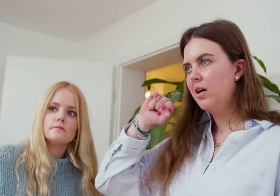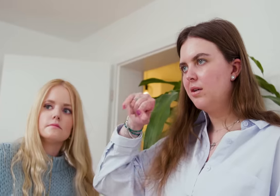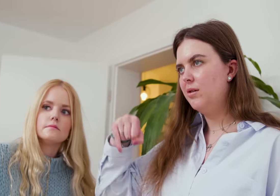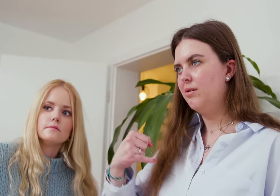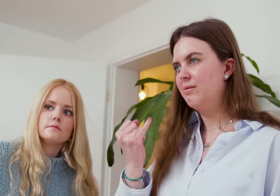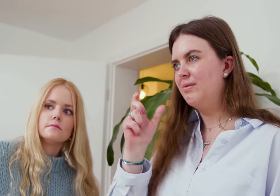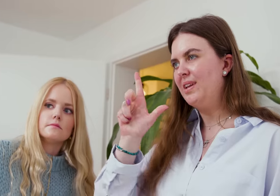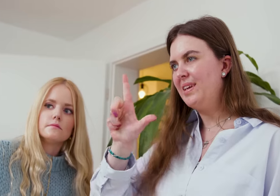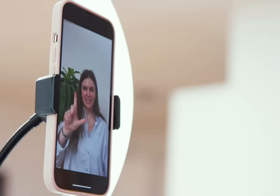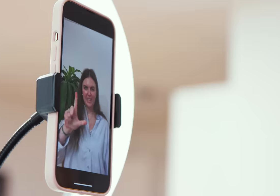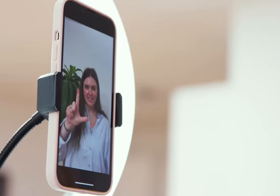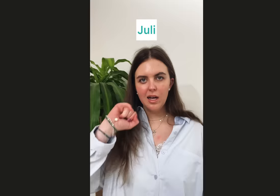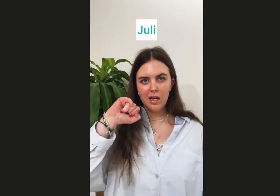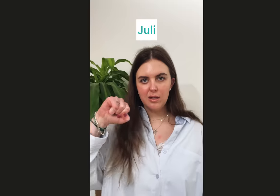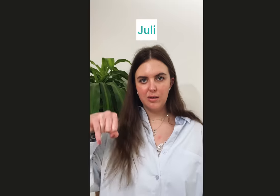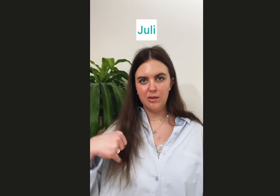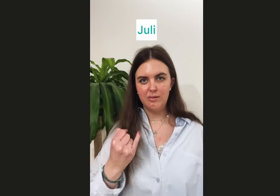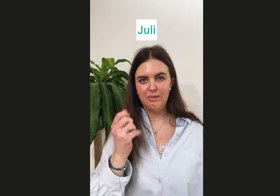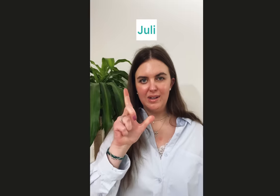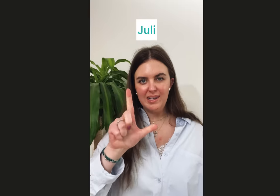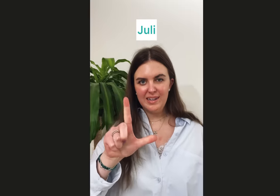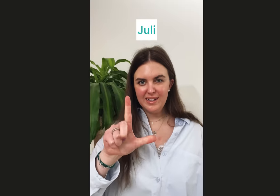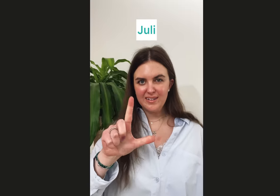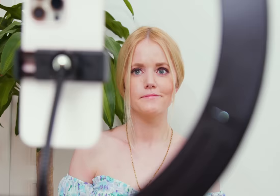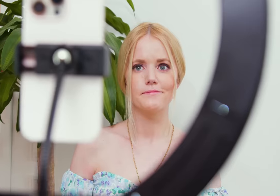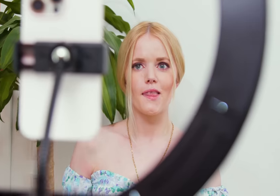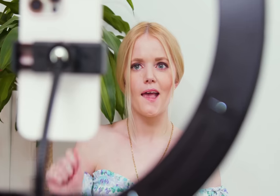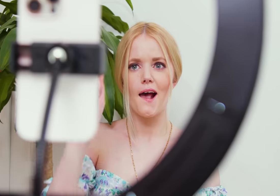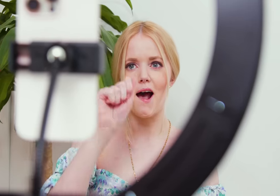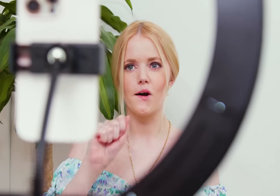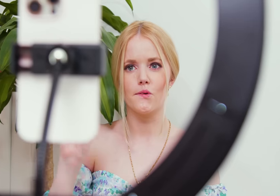kriegen wir eigentlich fast nur positives Feedback. (Gefühlvolle Musik)